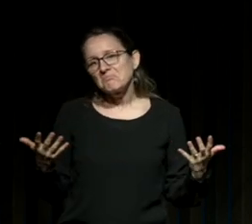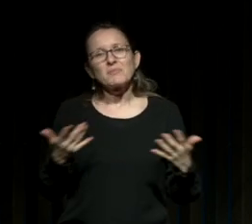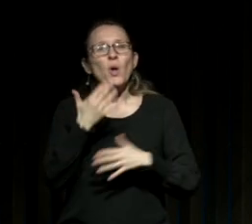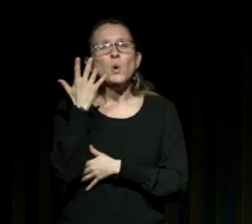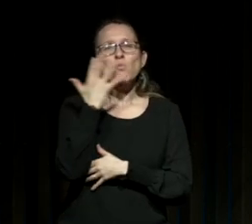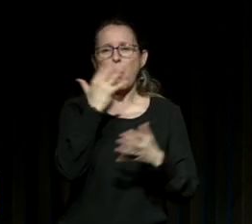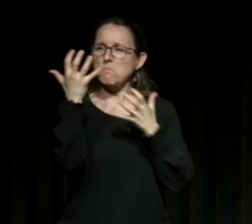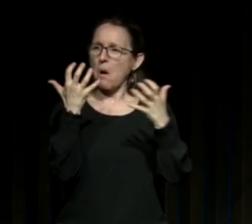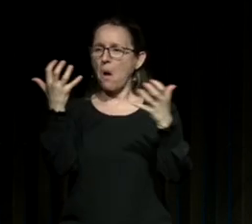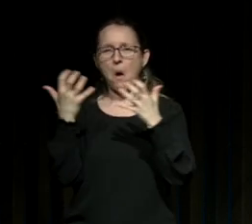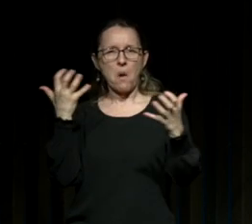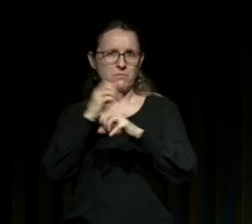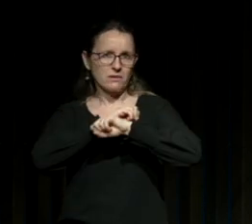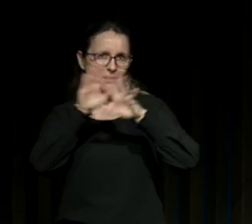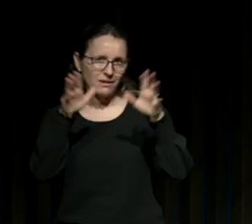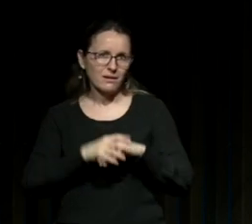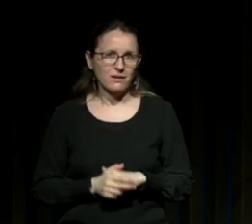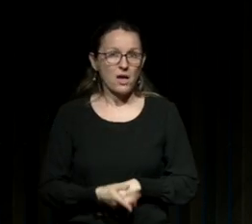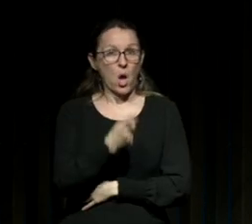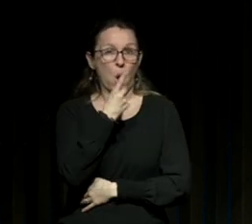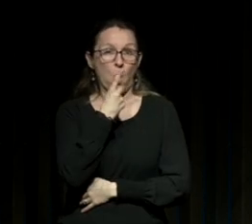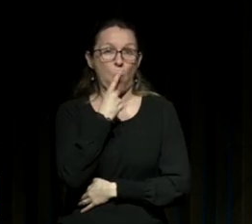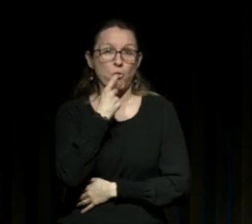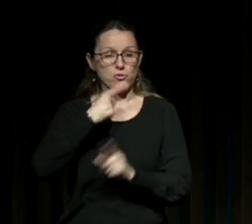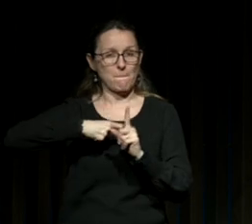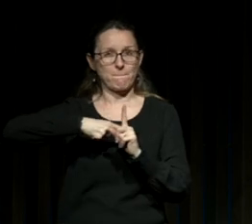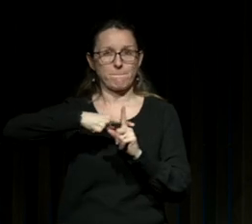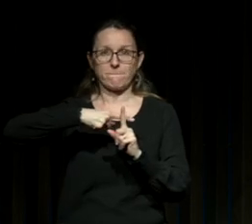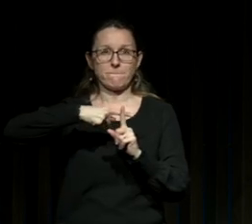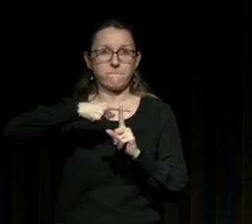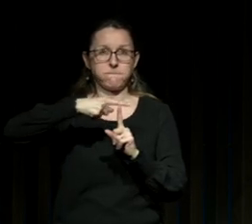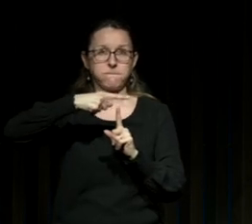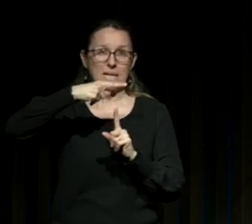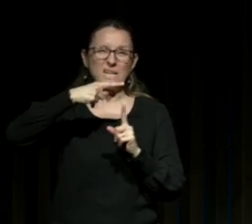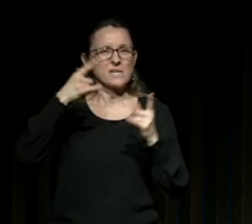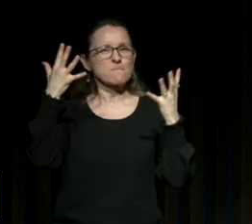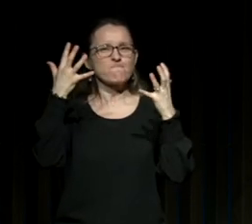d'elle-même plus et rouge plus il y as d'un typique d'individus qui souffrent d'obésité